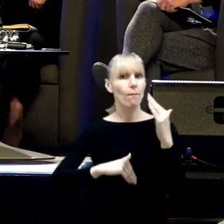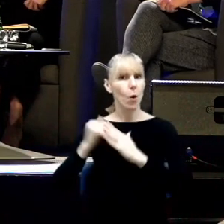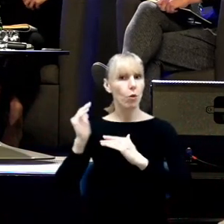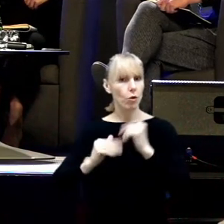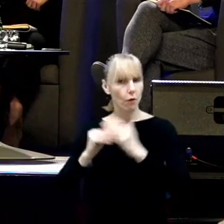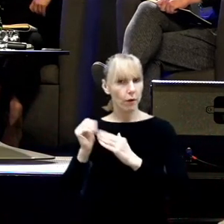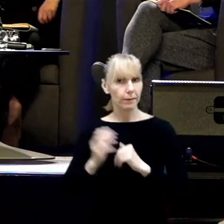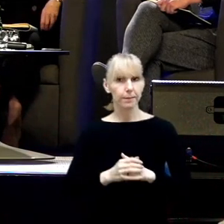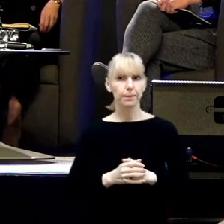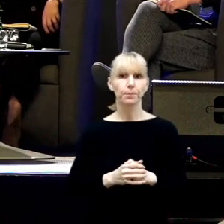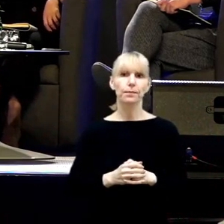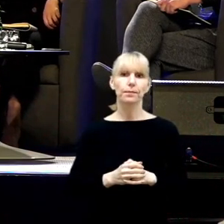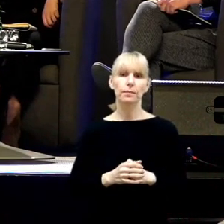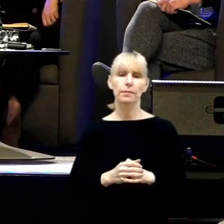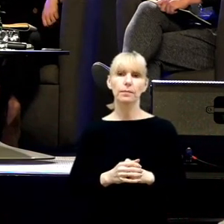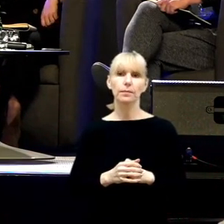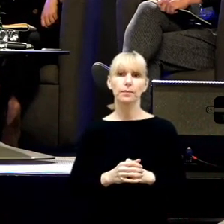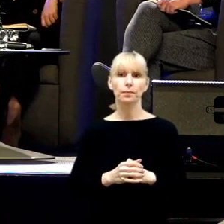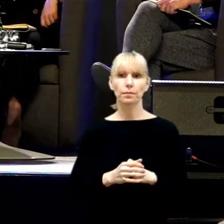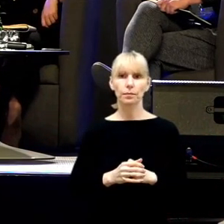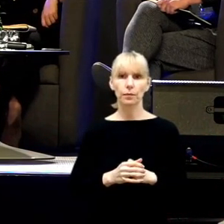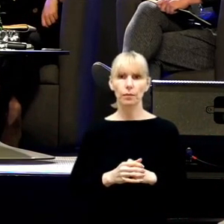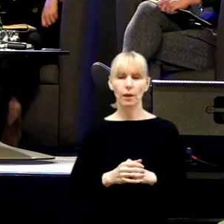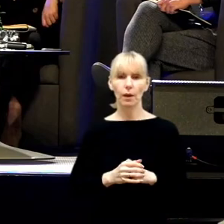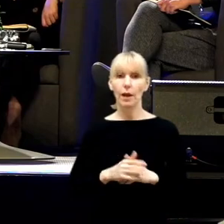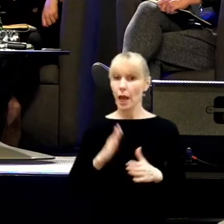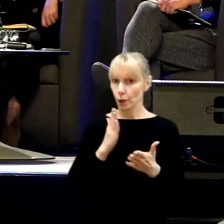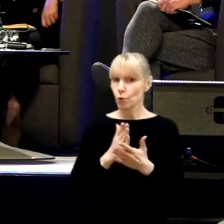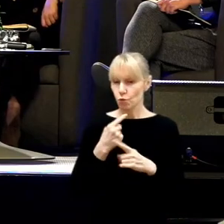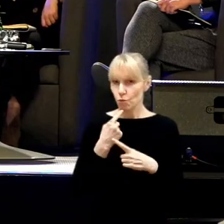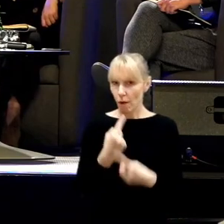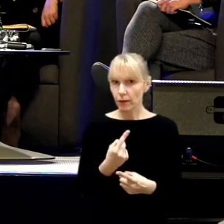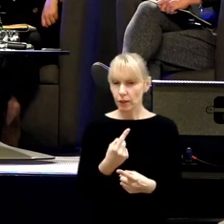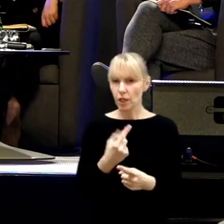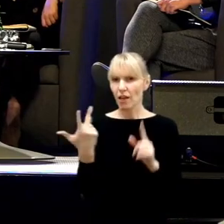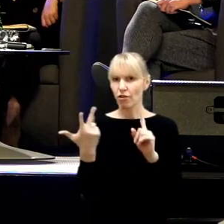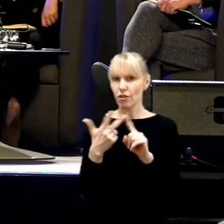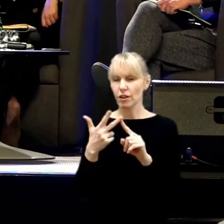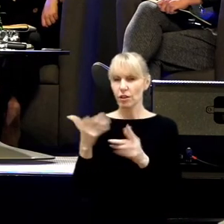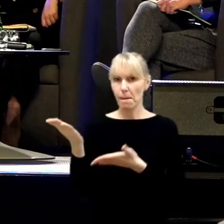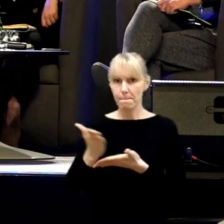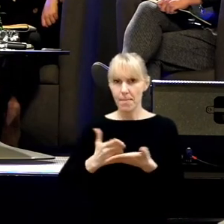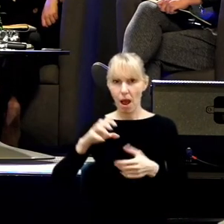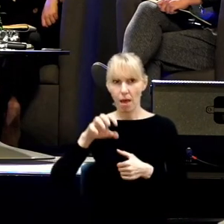Tak jak powiedziałem, dzisiejszy trzeci już panel będzie poświęcony tej praktyce, praktyce budowania.